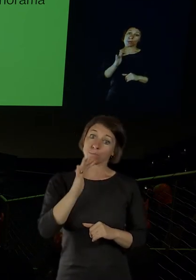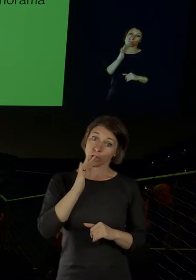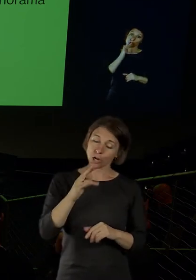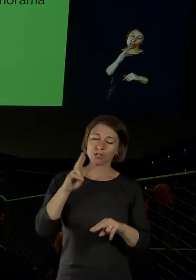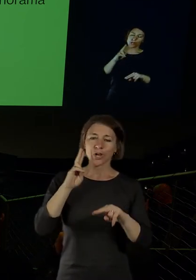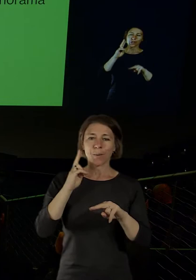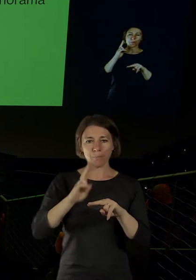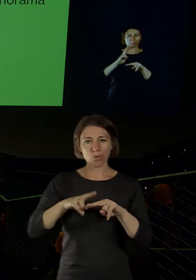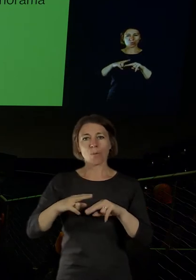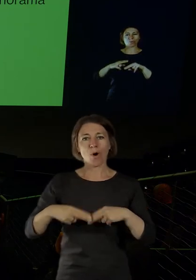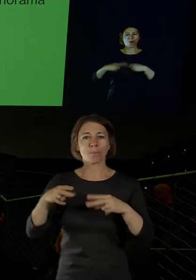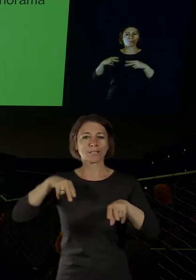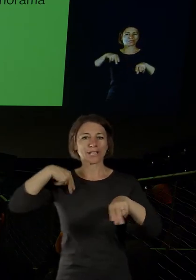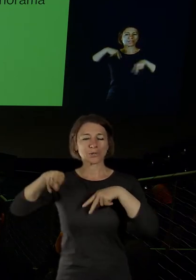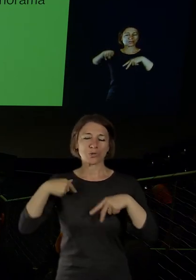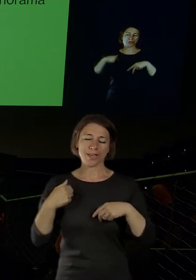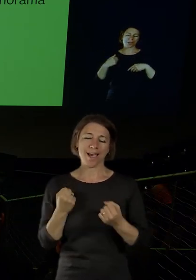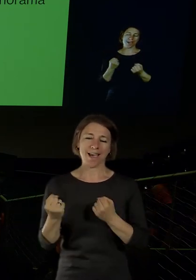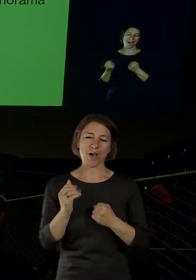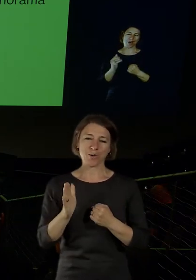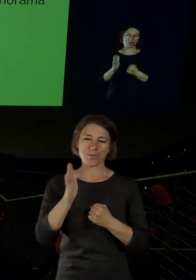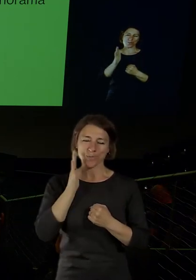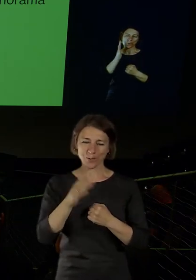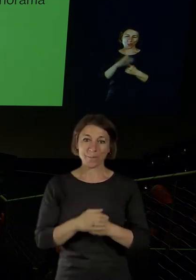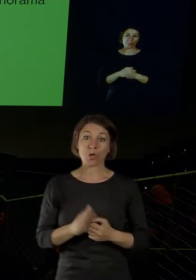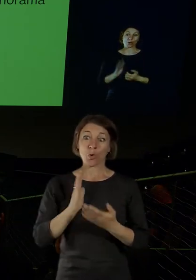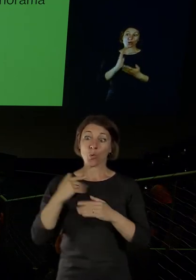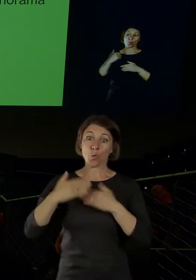My se tady setkáváme na poslední páté přednášce, doprovodné přednášce